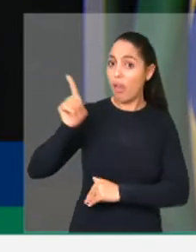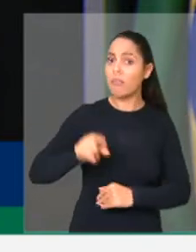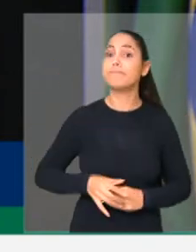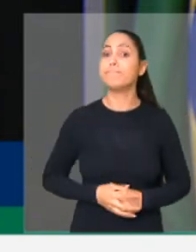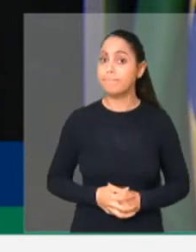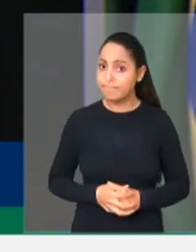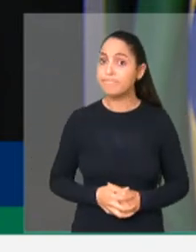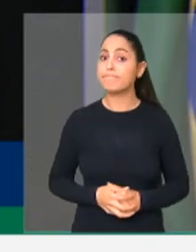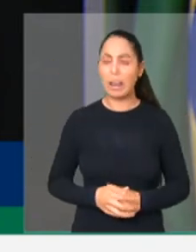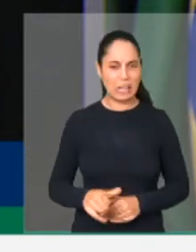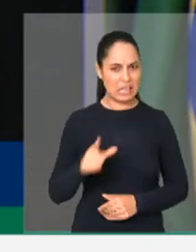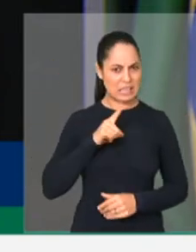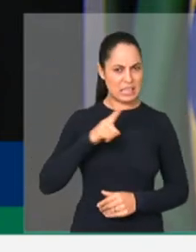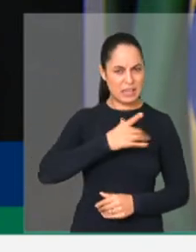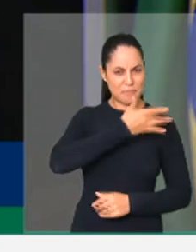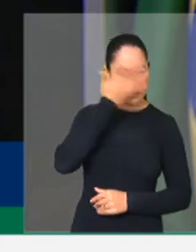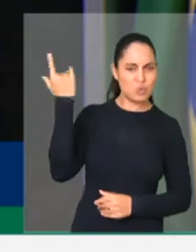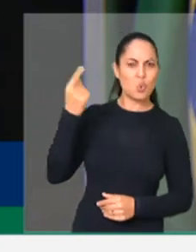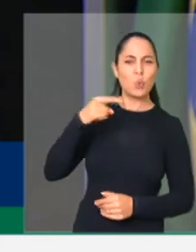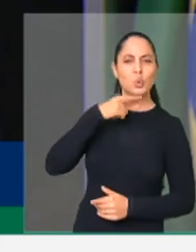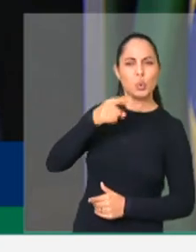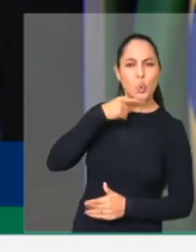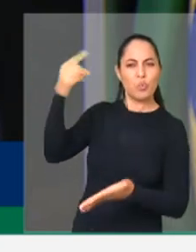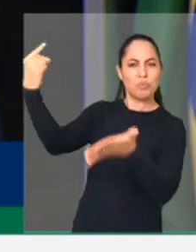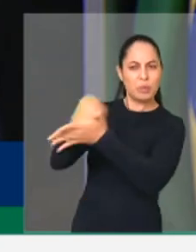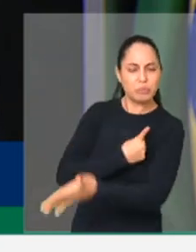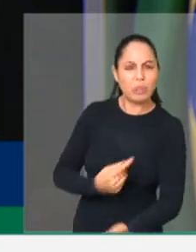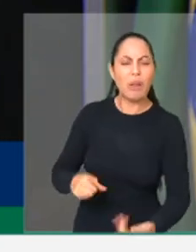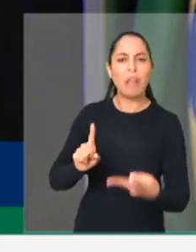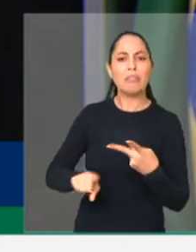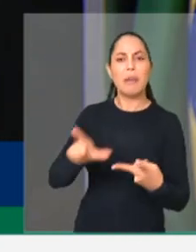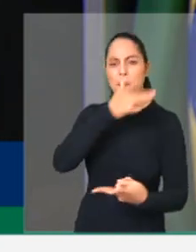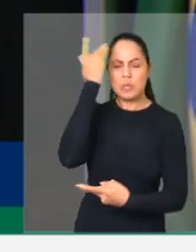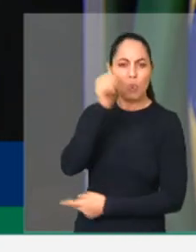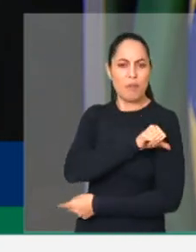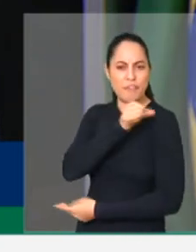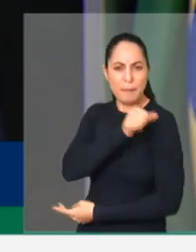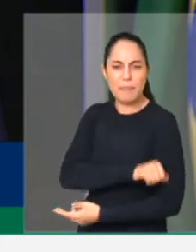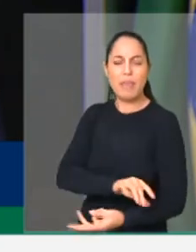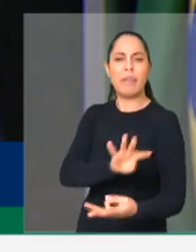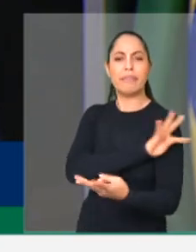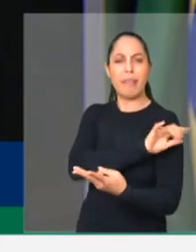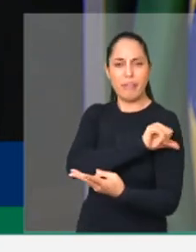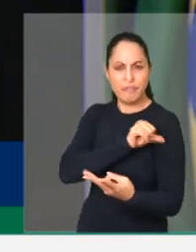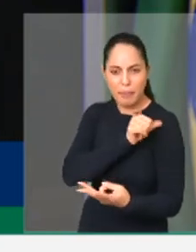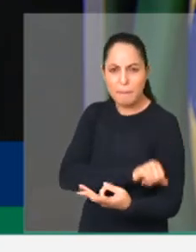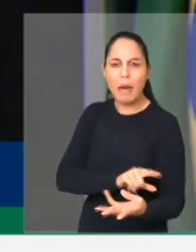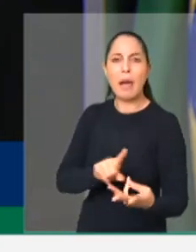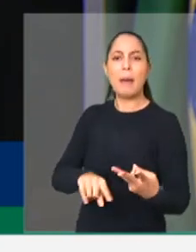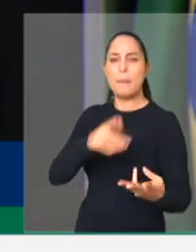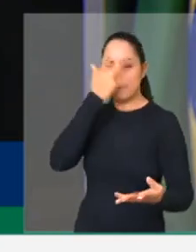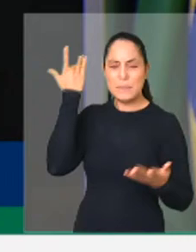TRABALHADO MUITO NÃO SÓ NO AUXÍLIO É PANDEMIA MAS TAMBÉM SALVANDO VIDAS EM TODO O BRASIL E A GENTE VÊ A LUTA